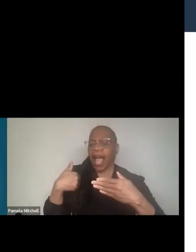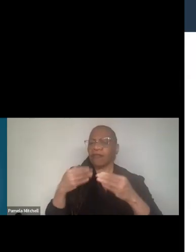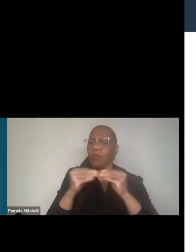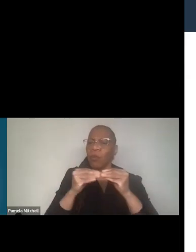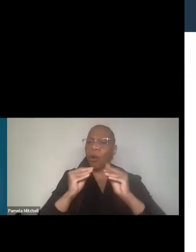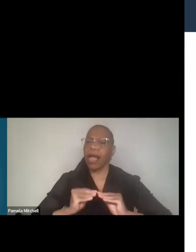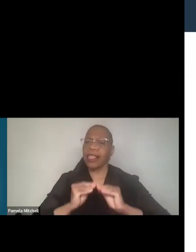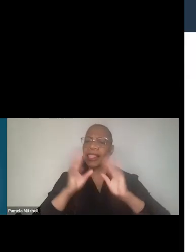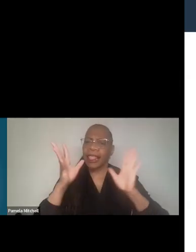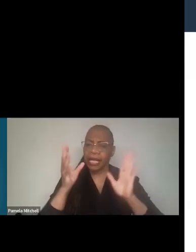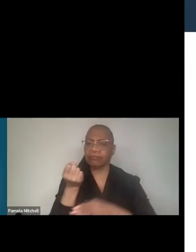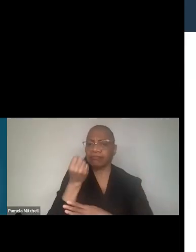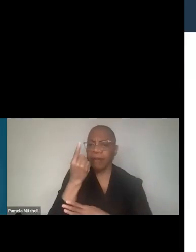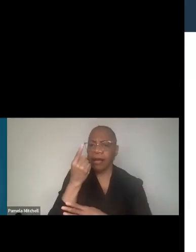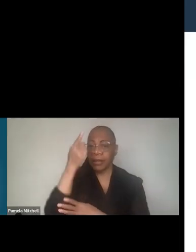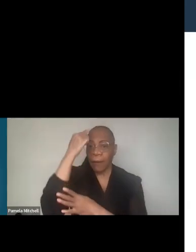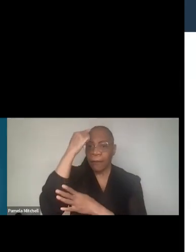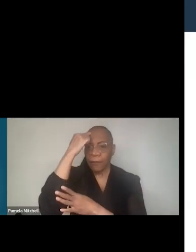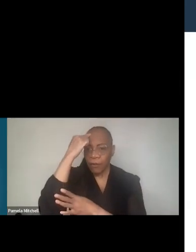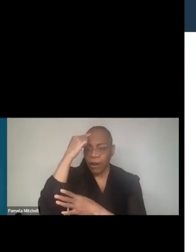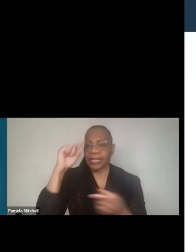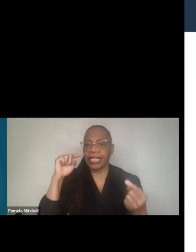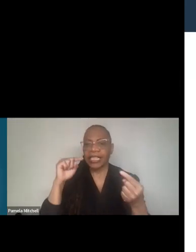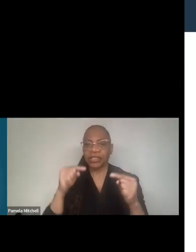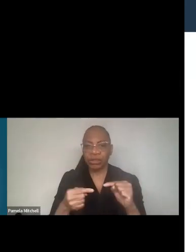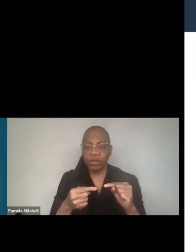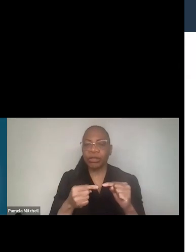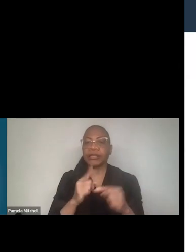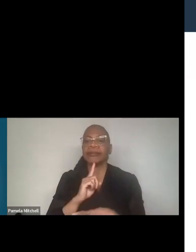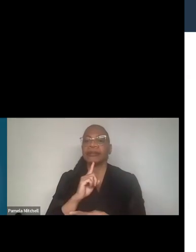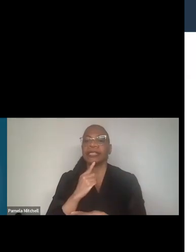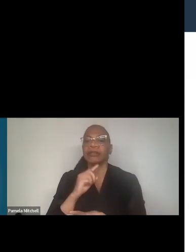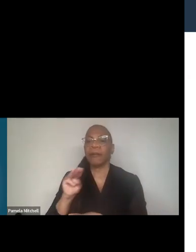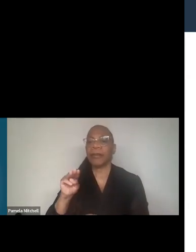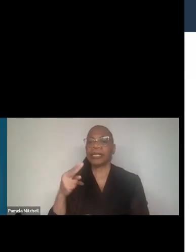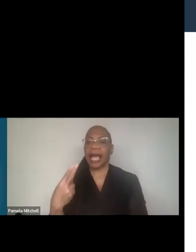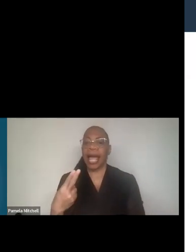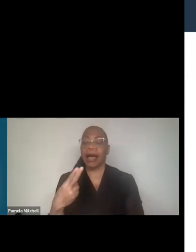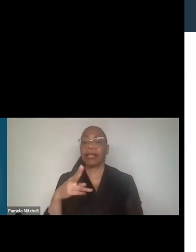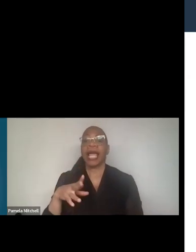de cómo las lesiones cerebrales afectan a las personas con enfermedades mentales graves, especialmente quienes experimentan la falta de vivienda.